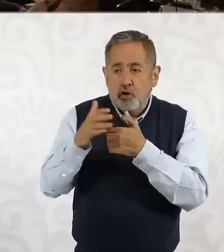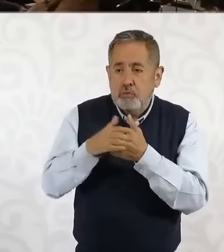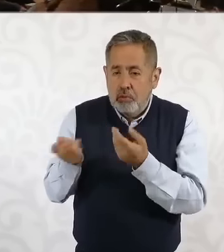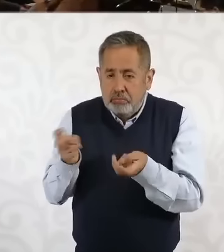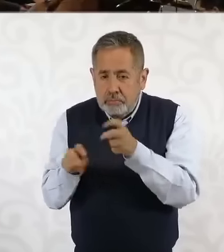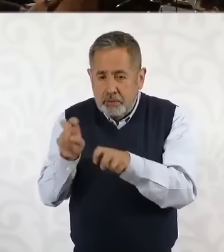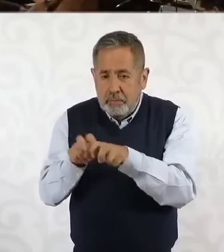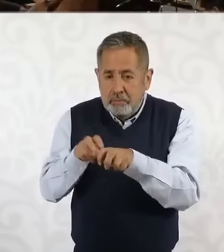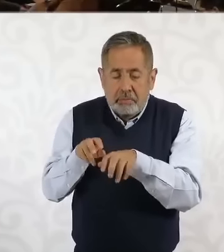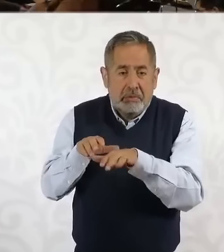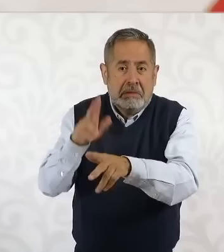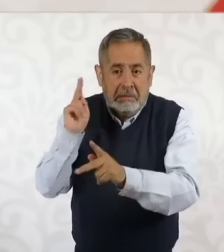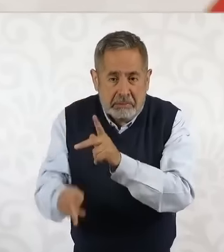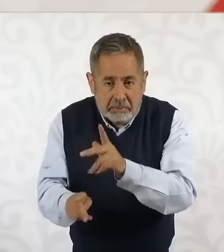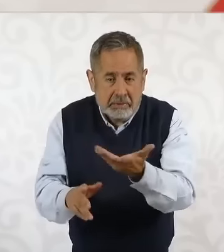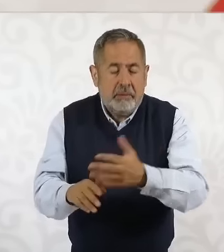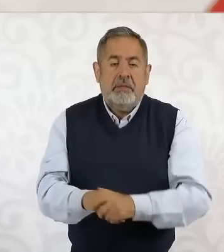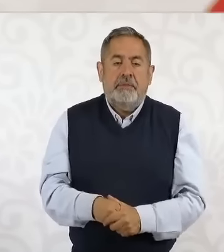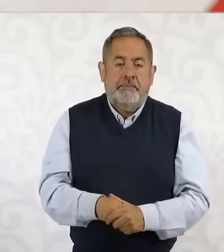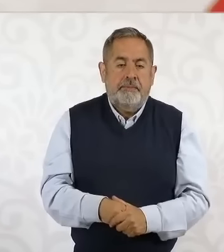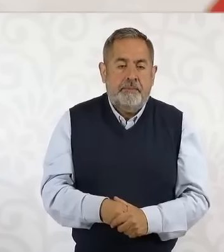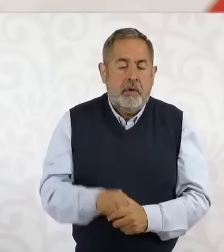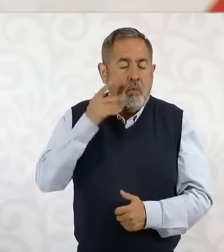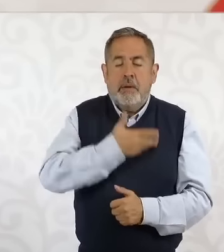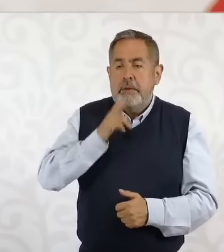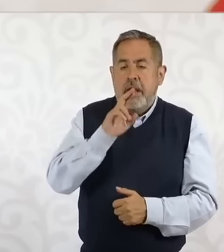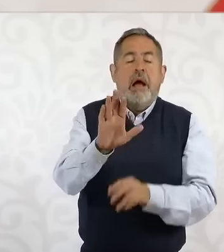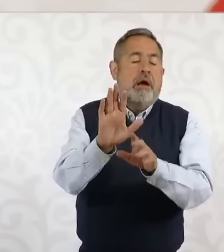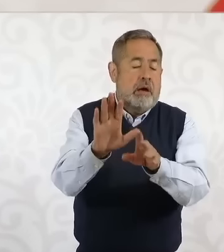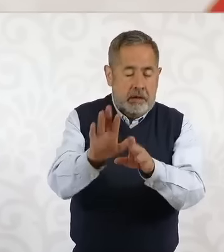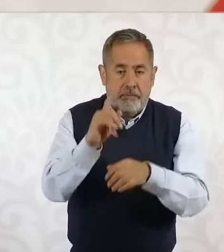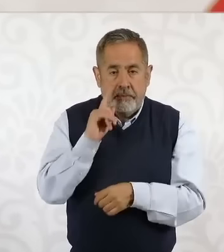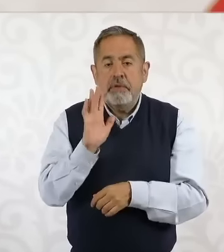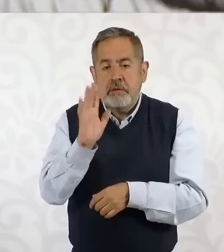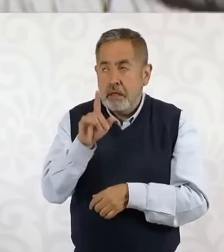se va. Ah, del tren de pasajeros. Lo vamos a informar. Ya están las observaciones por parte